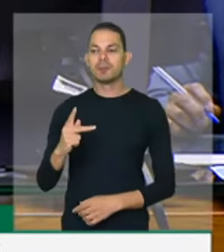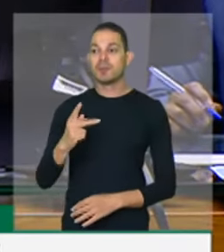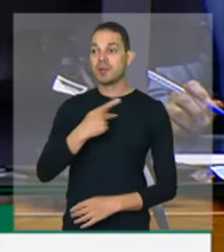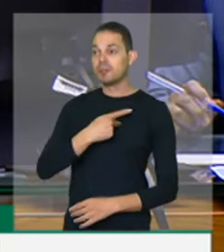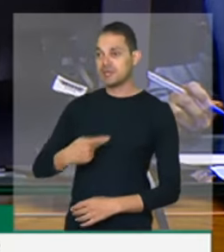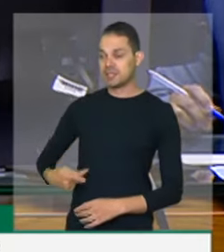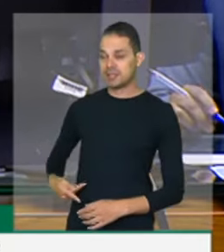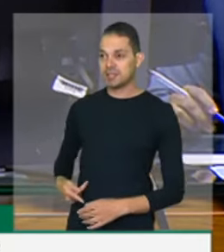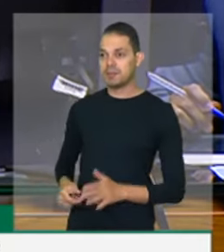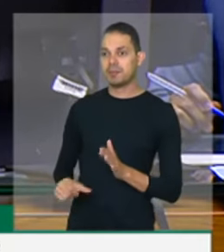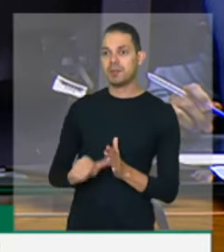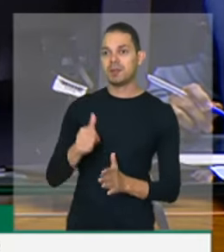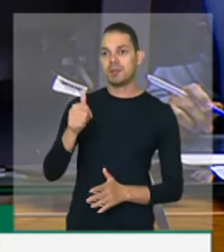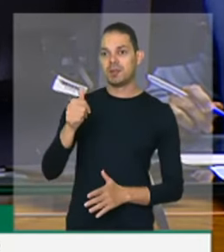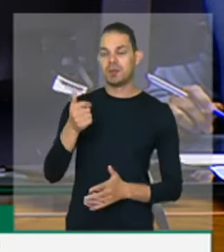QUERO ELOGIAR E PARABENIZAR A POSTURA DE V.EXA. DURANTE TODO